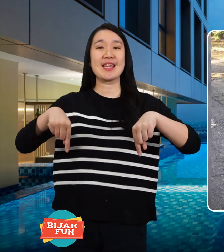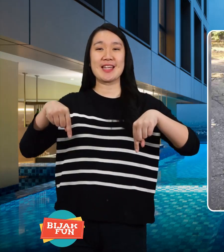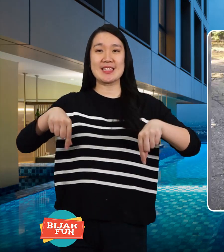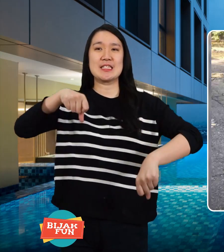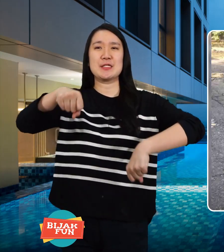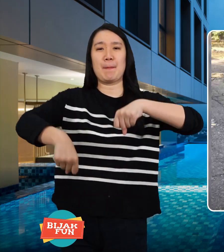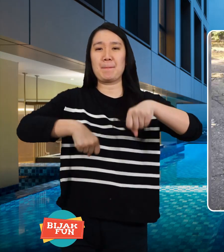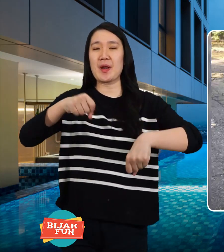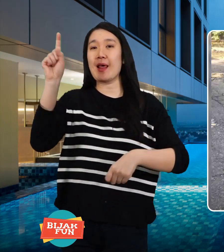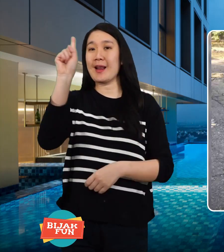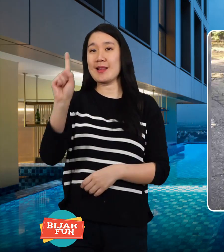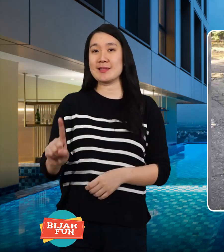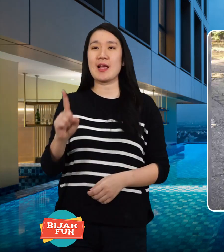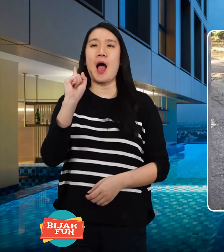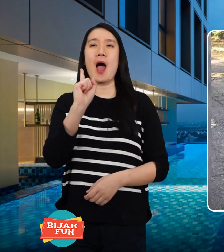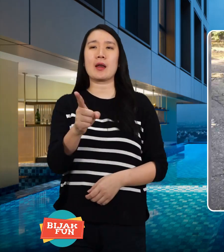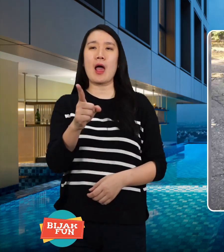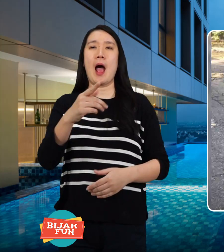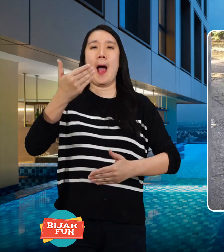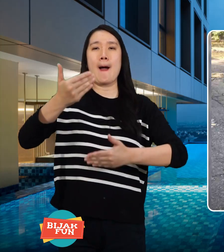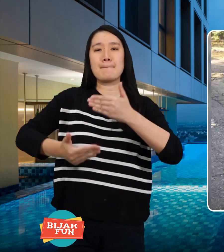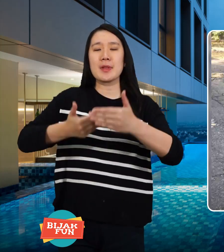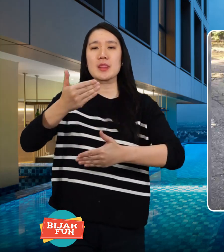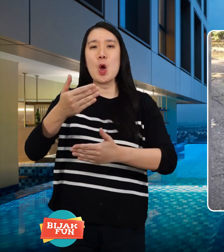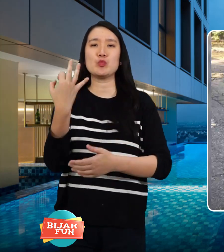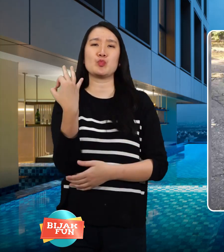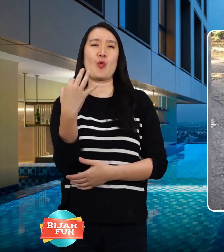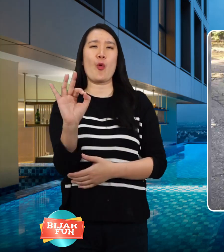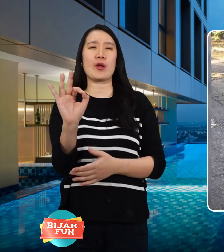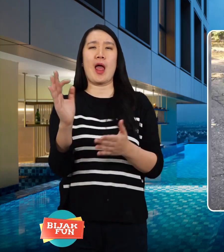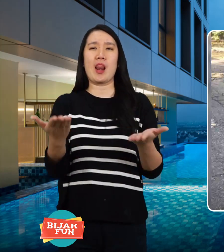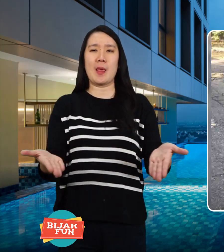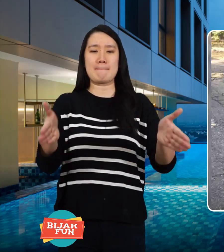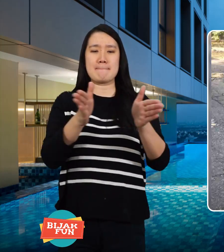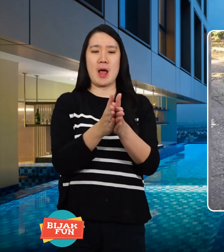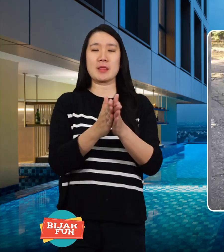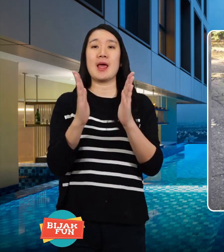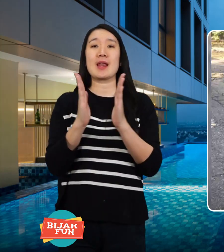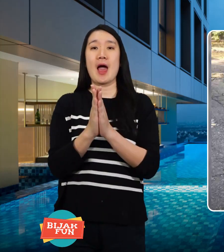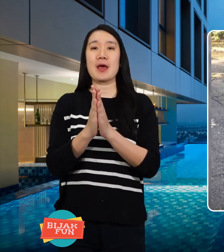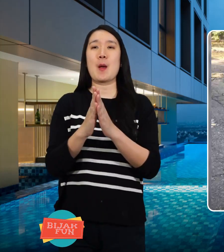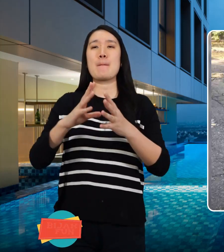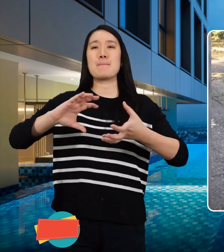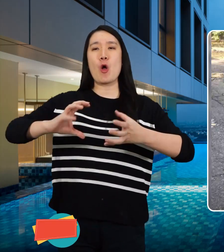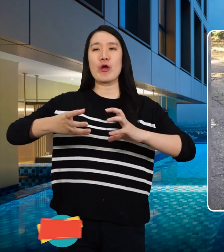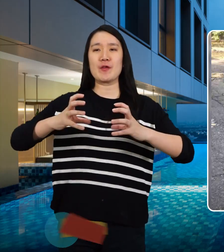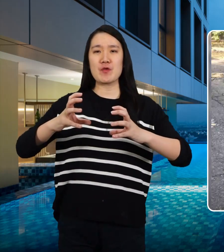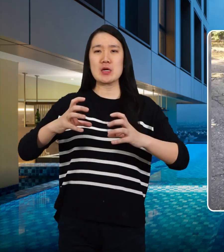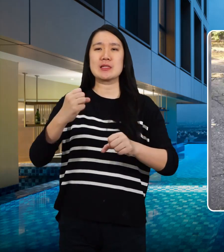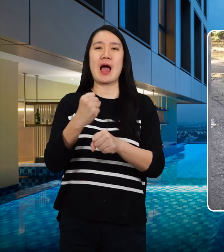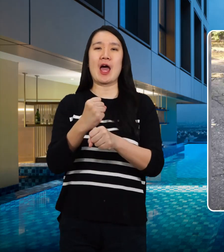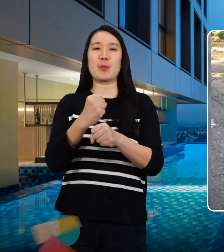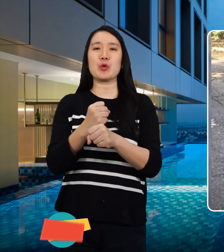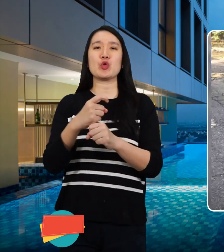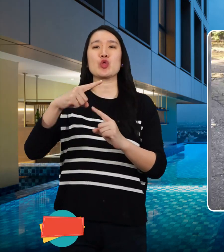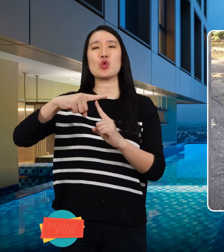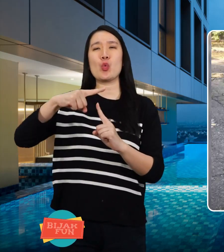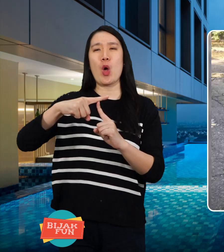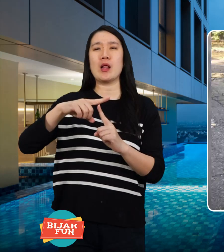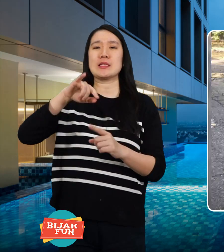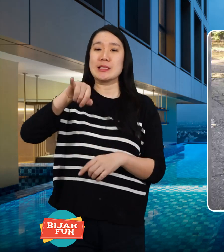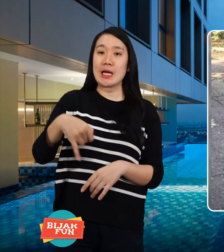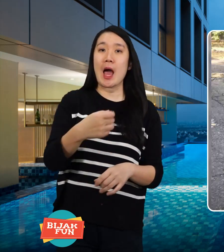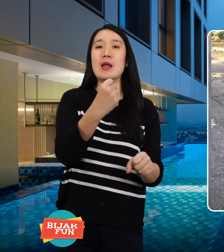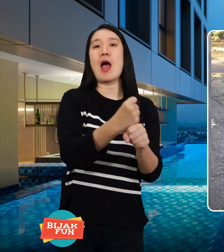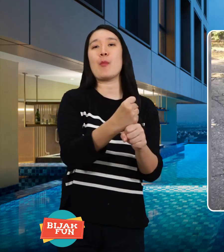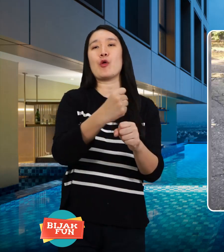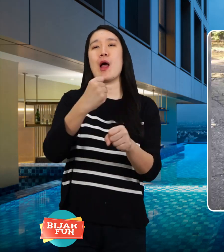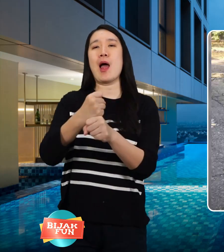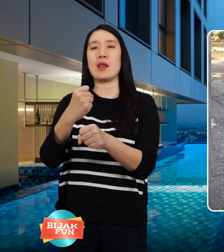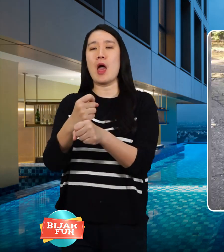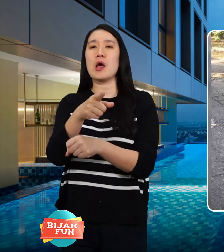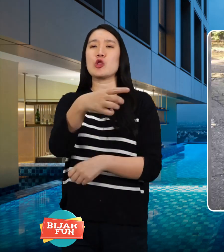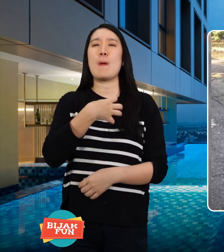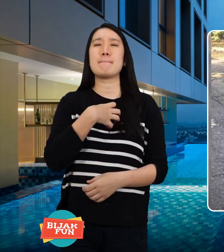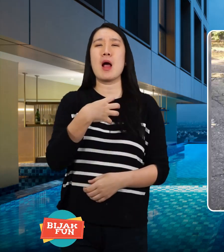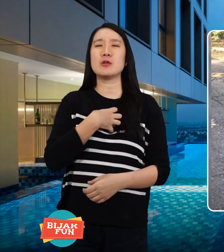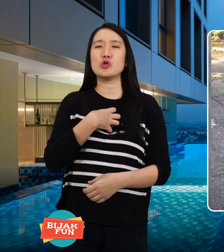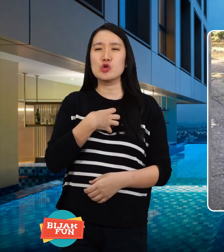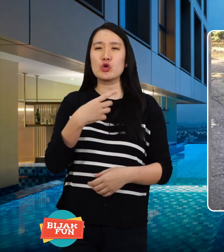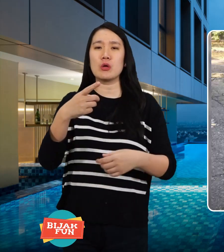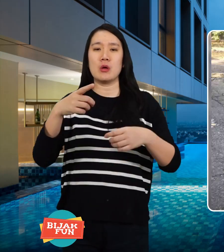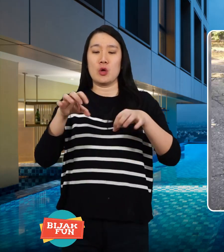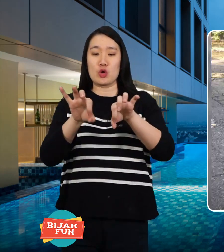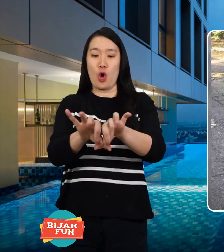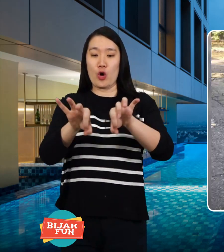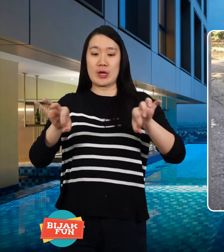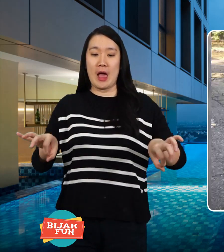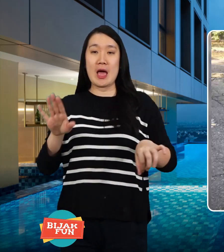Sepeda listrik ini diadaptasi dari model lipat dan dimodifikasi garpu tunggal jadi garpu ganda,